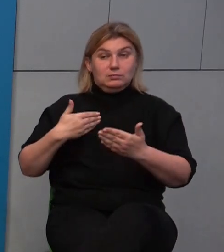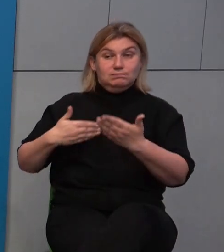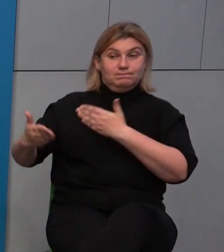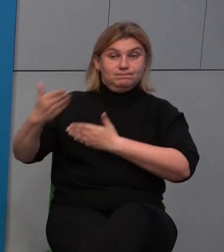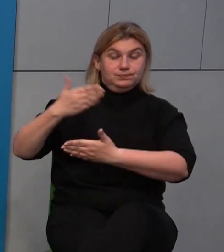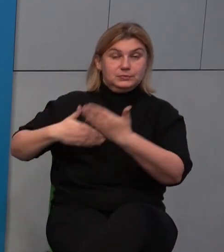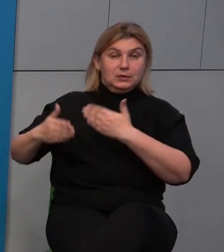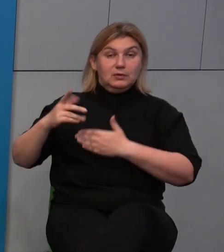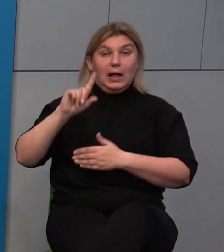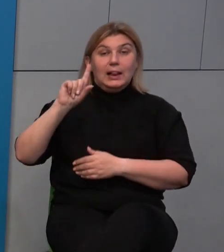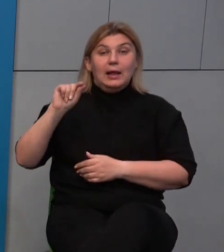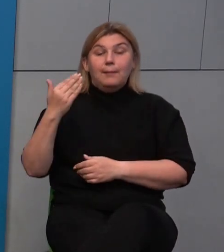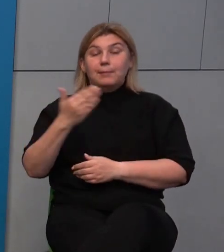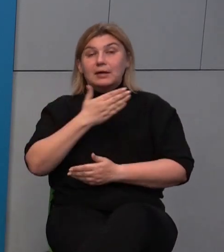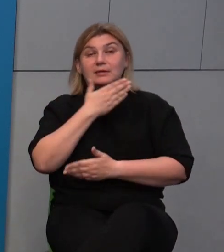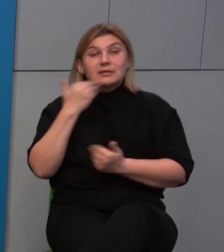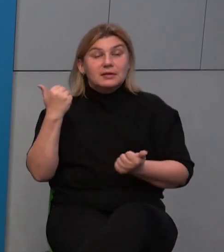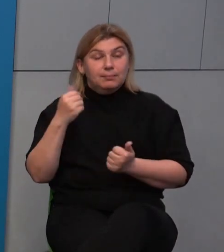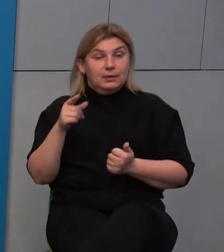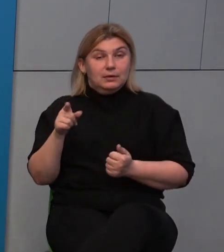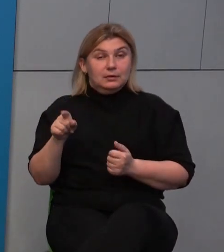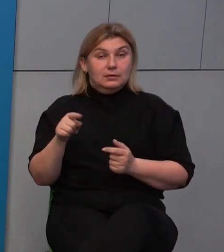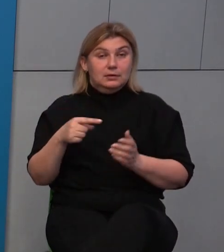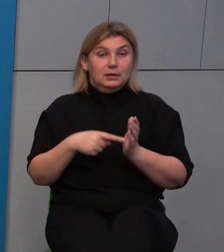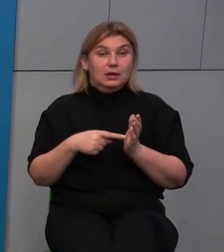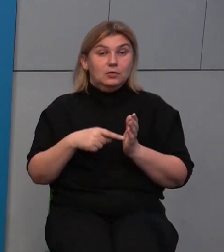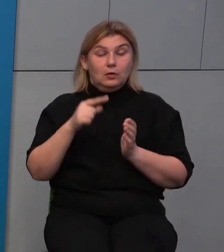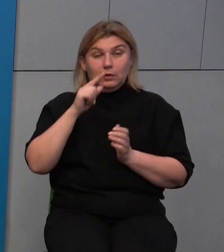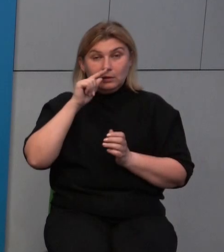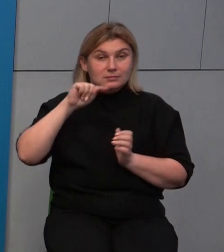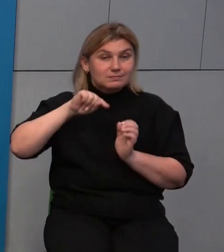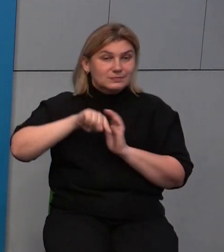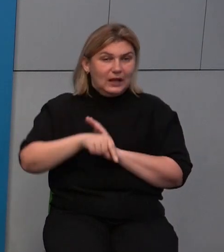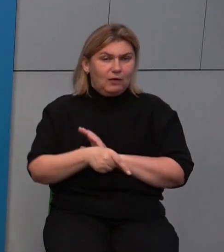że Lem nie ma w sobie tej tendencji do zagłębiania się w samego siebie.